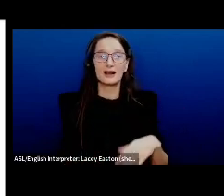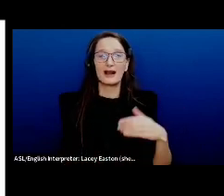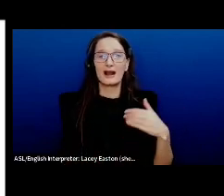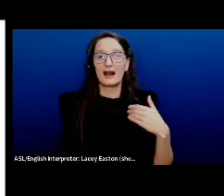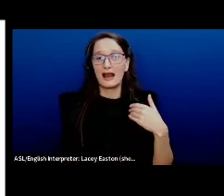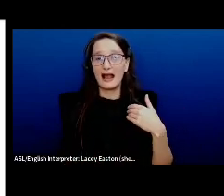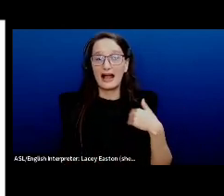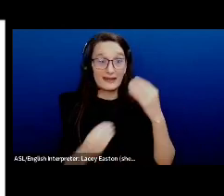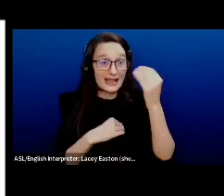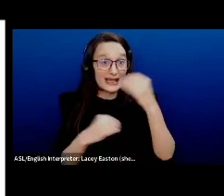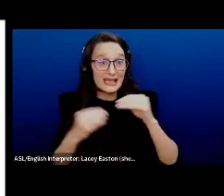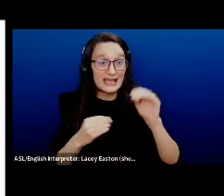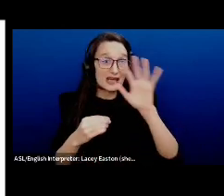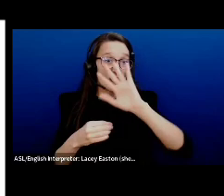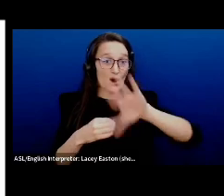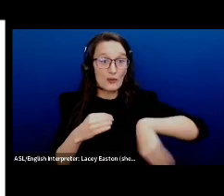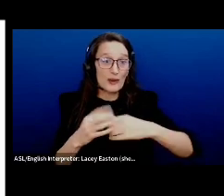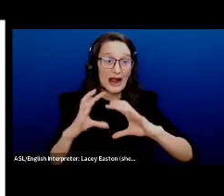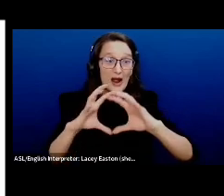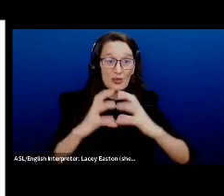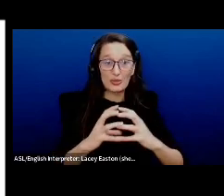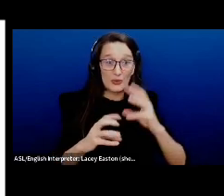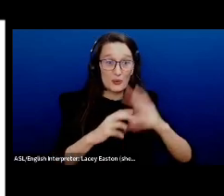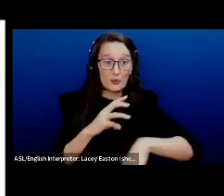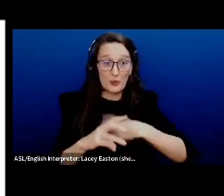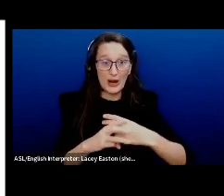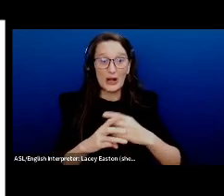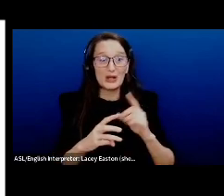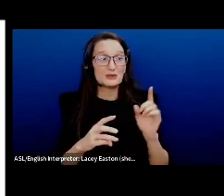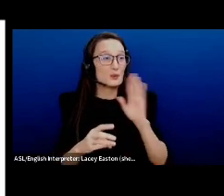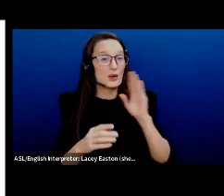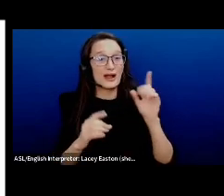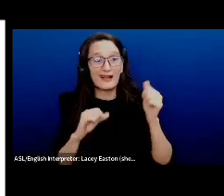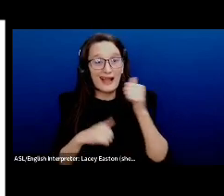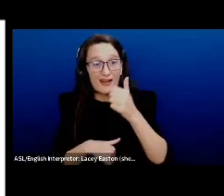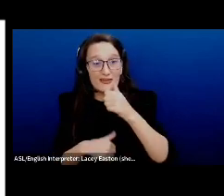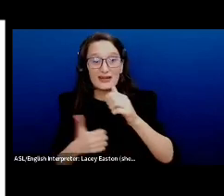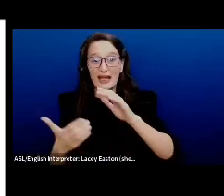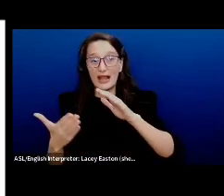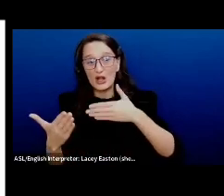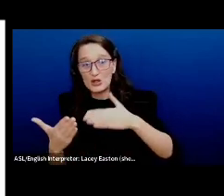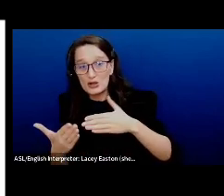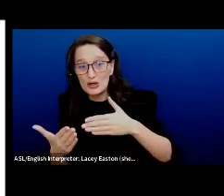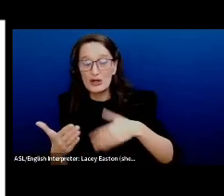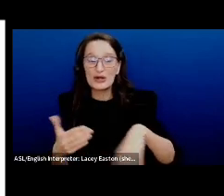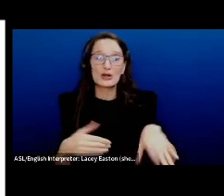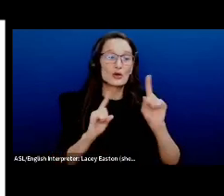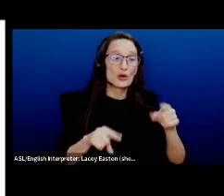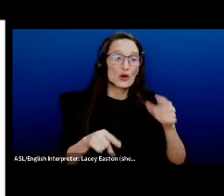cocinan todos los días y van al supermercado todos los días a buscar sus ingredientes. Está la natación.